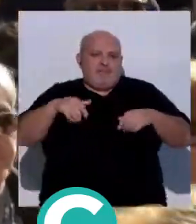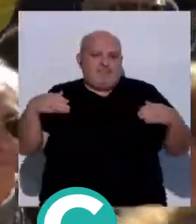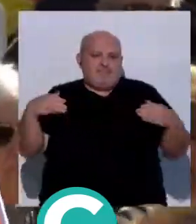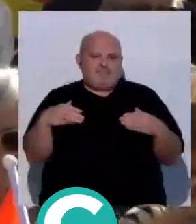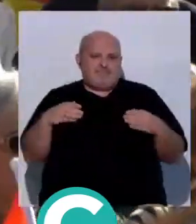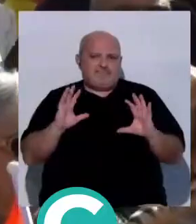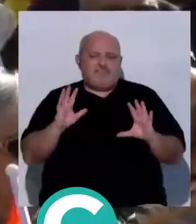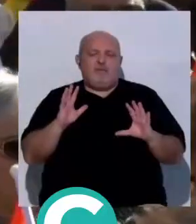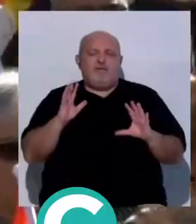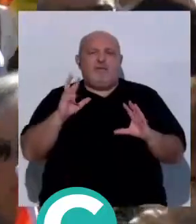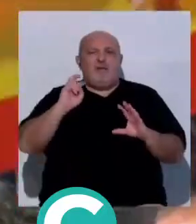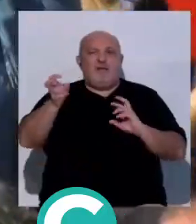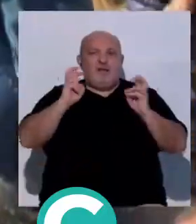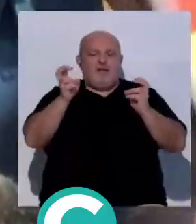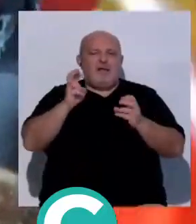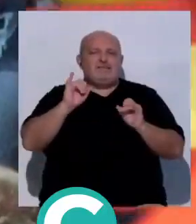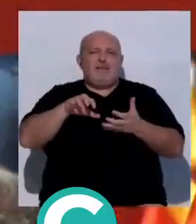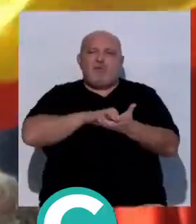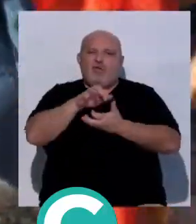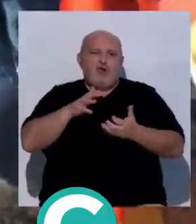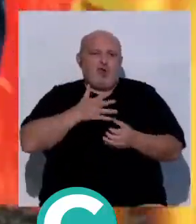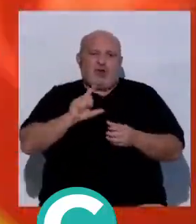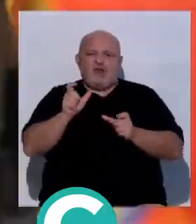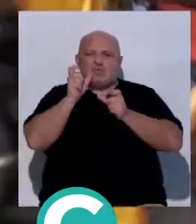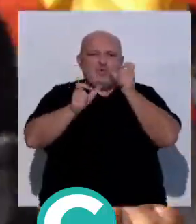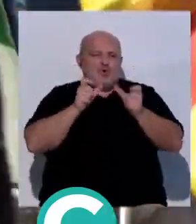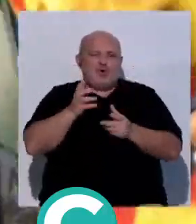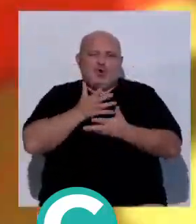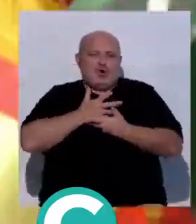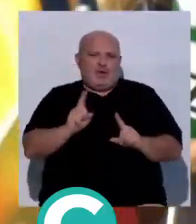insistía en las movilizaciones sin violencia sin insultos y con toda la legitimidad para